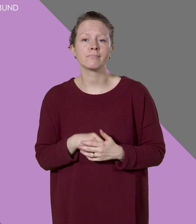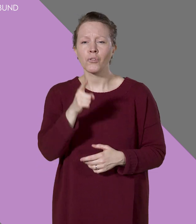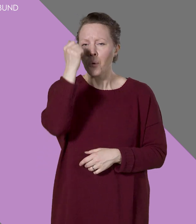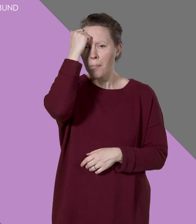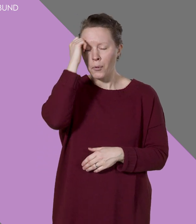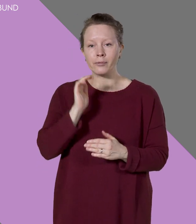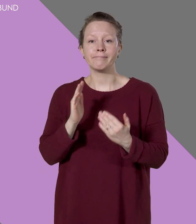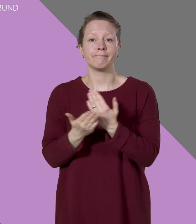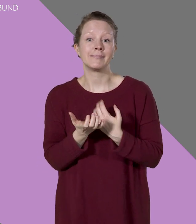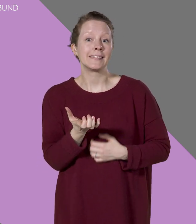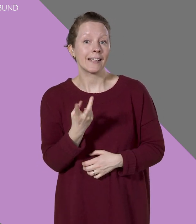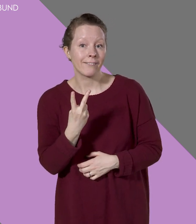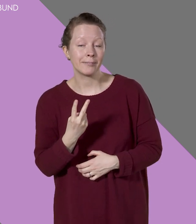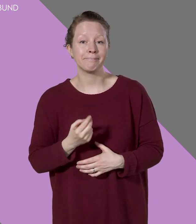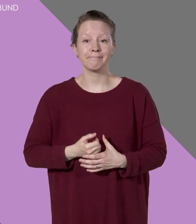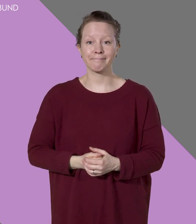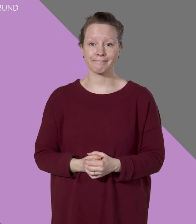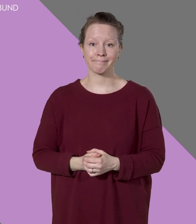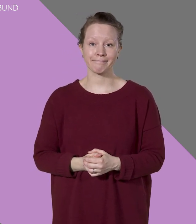Kom ihåg att också bifoga din meritförteckning (CV) till ansökningen.